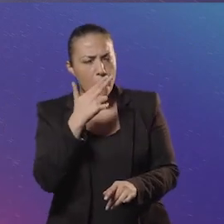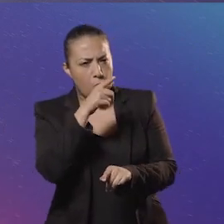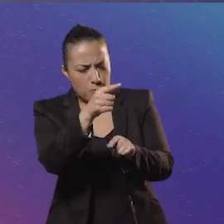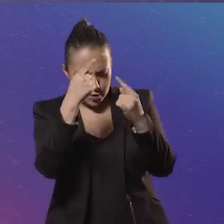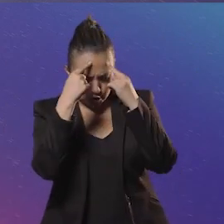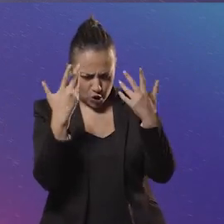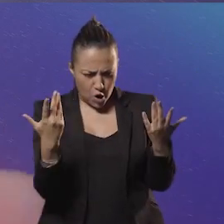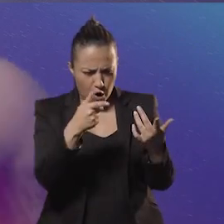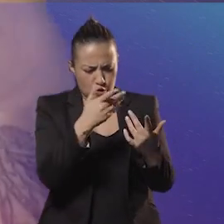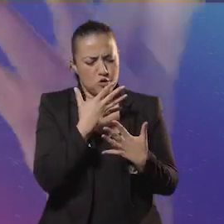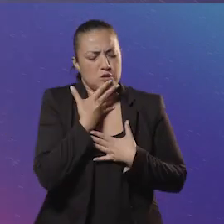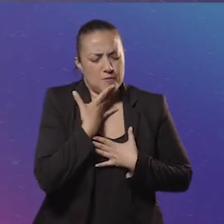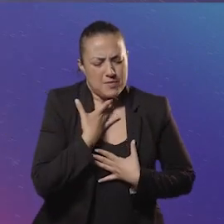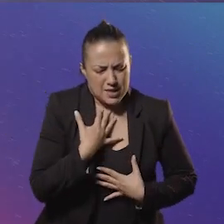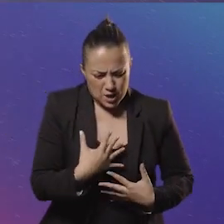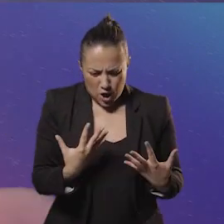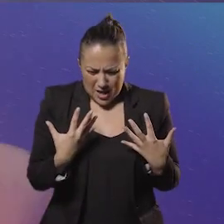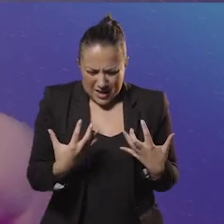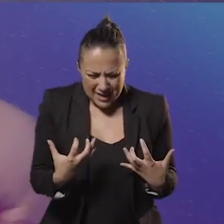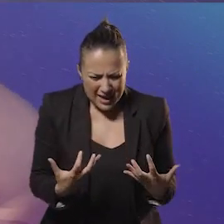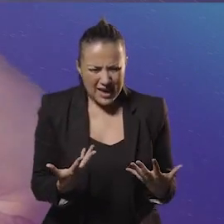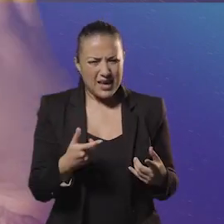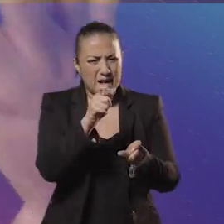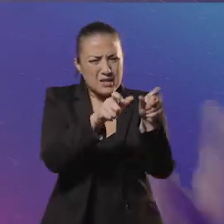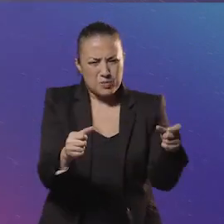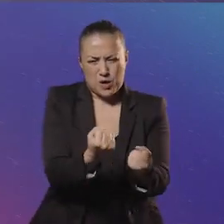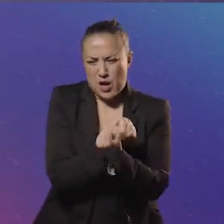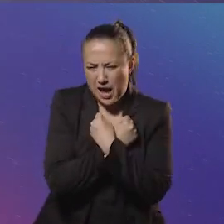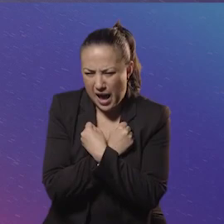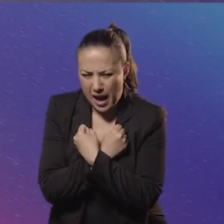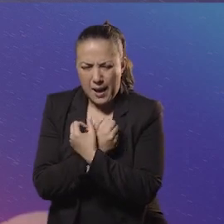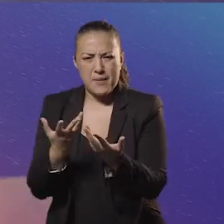como con tus pasiones, con las personas que amas,